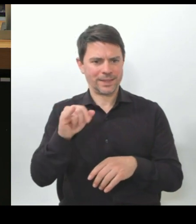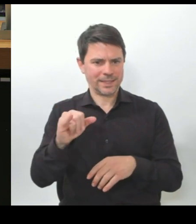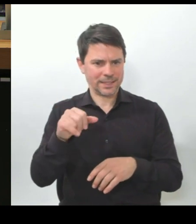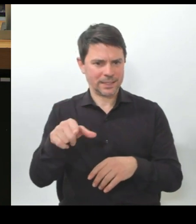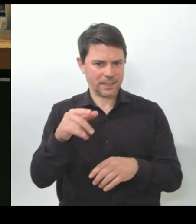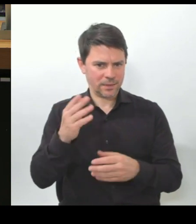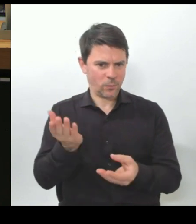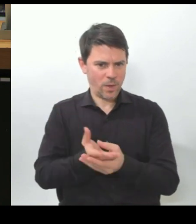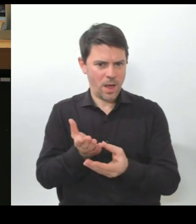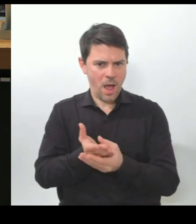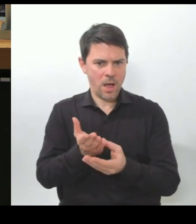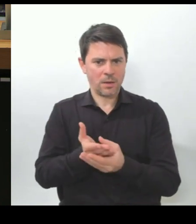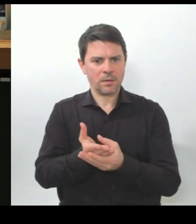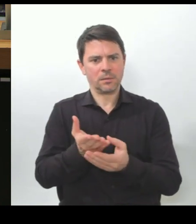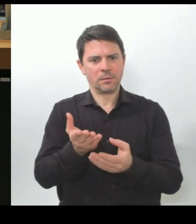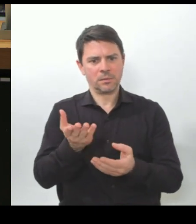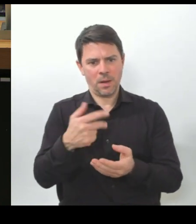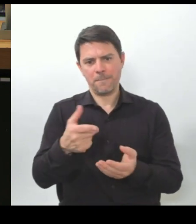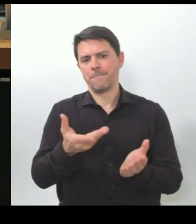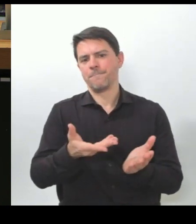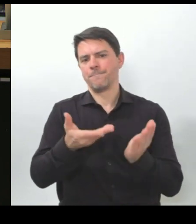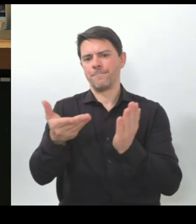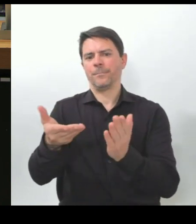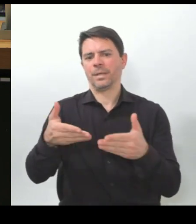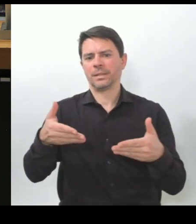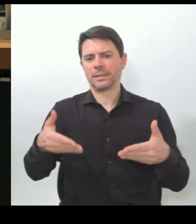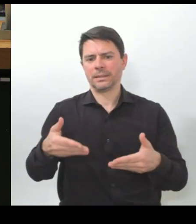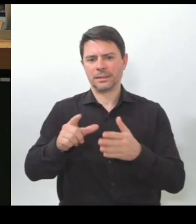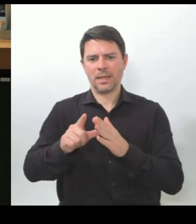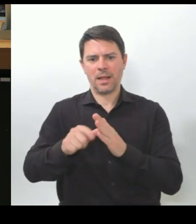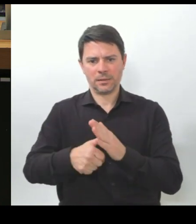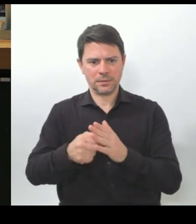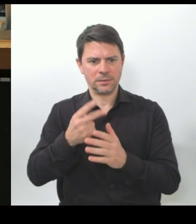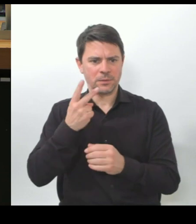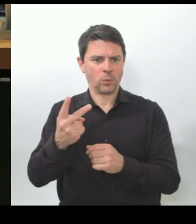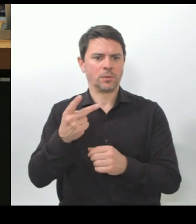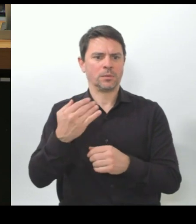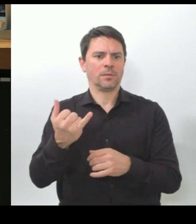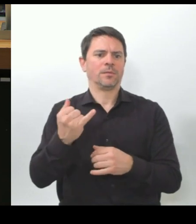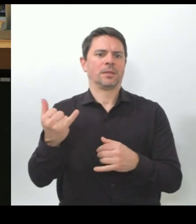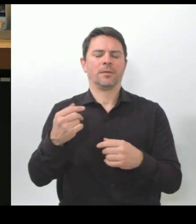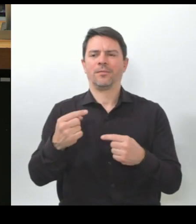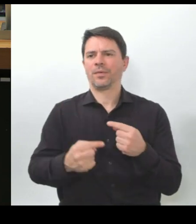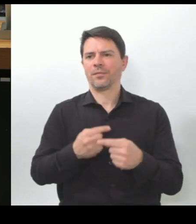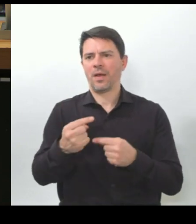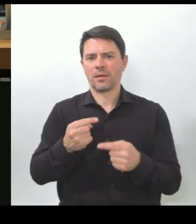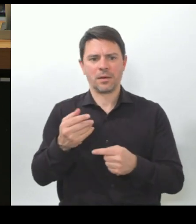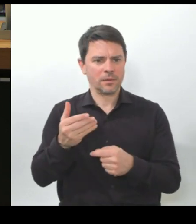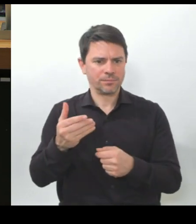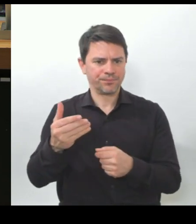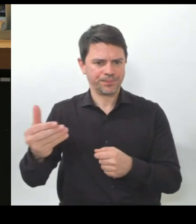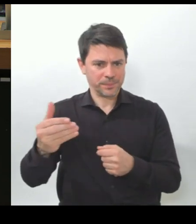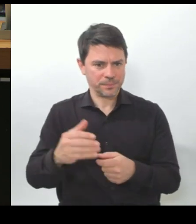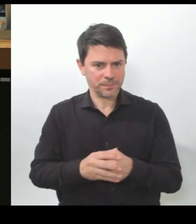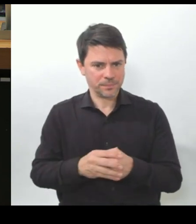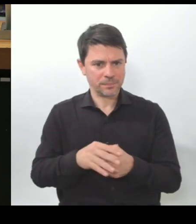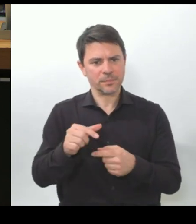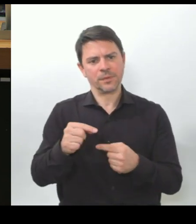Dass die TVO überhaupt gebaut wird, muss man ehrlicherweise sagen, finden aber auch nicht alle gut. Erst gestern hat mich ein Bürger aus Biesdorf angerufen